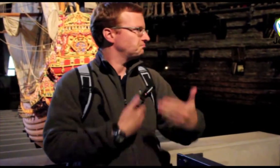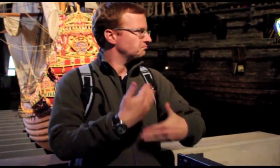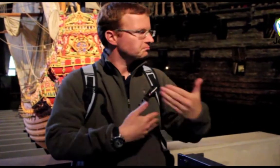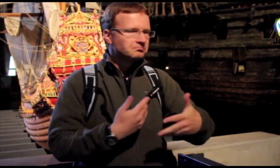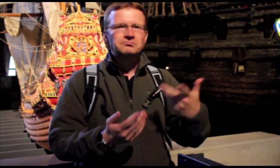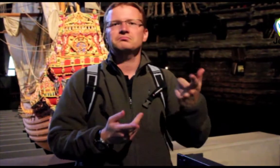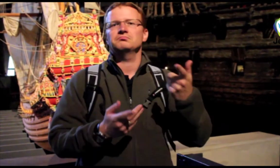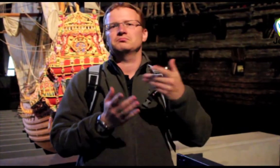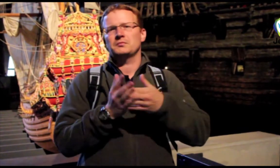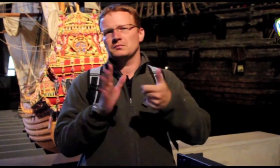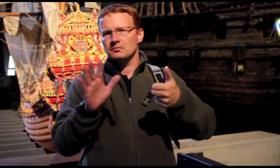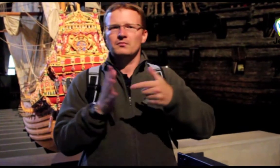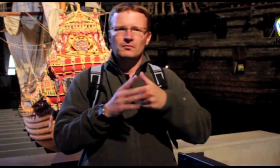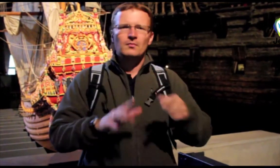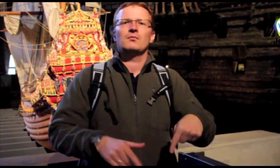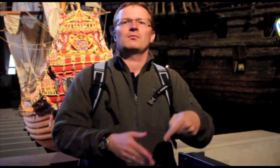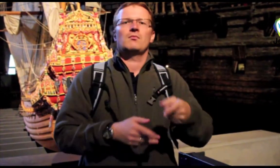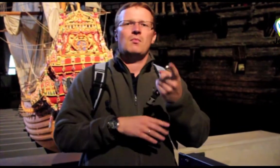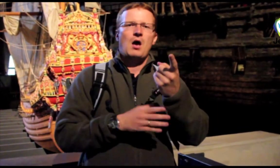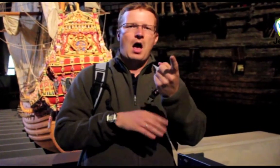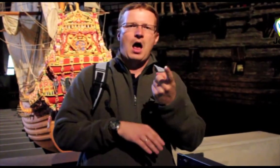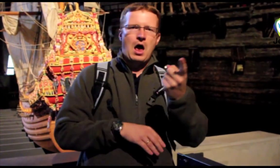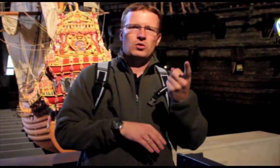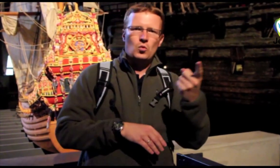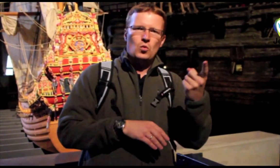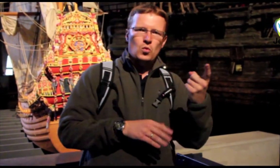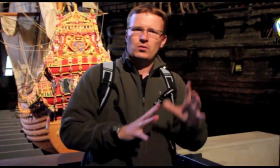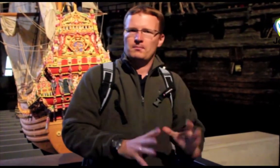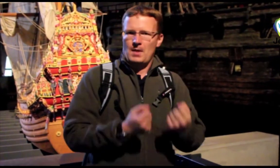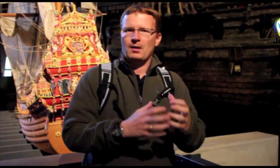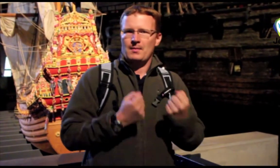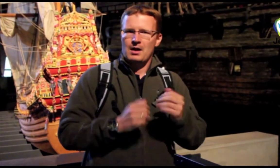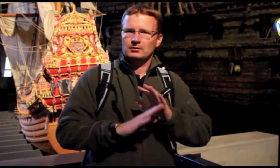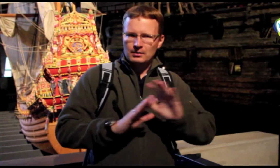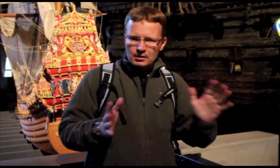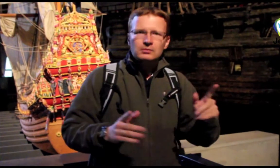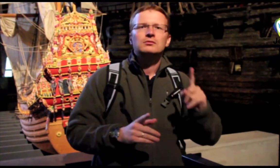1600-1700-as években a felborult hajóból csak az ágyúkat tudták kimenteni.